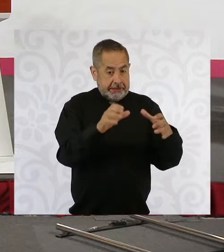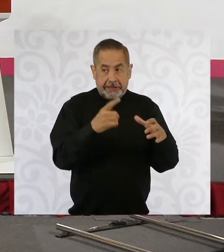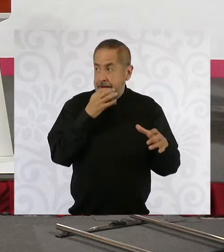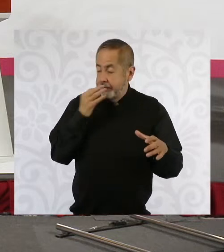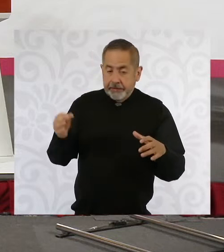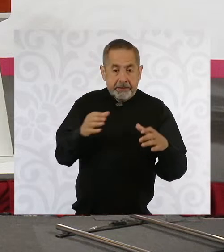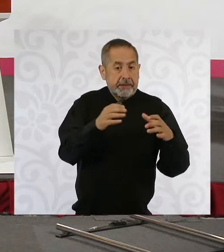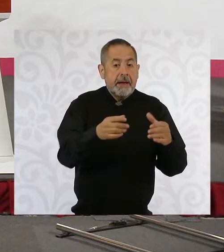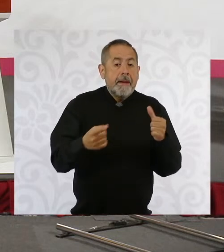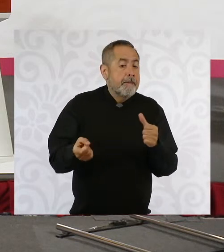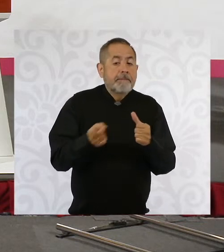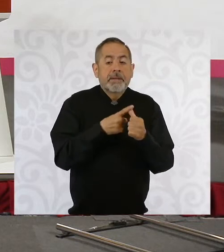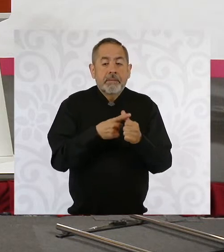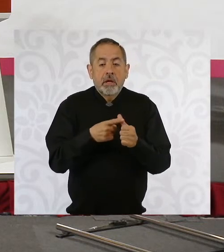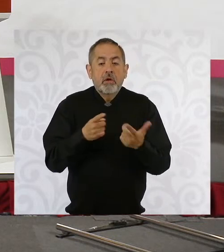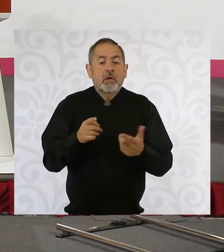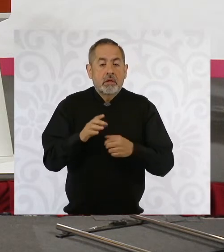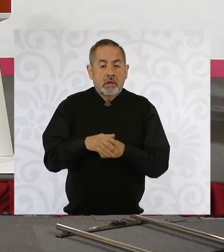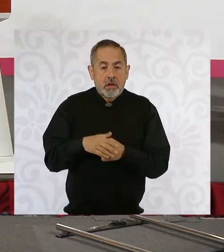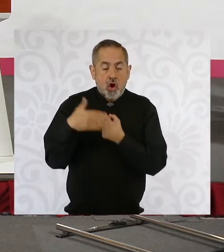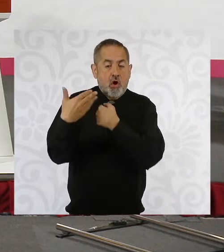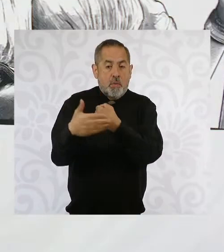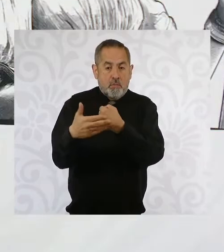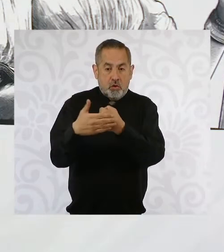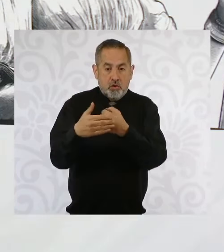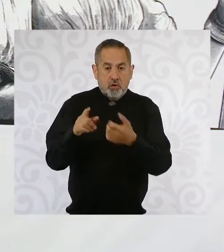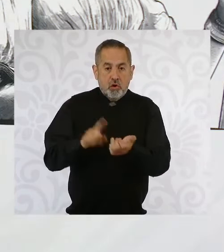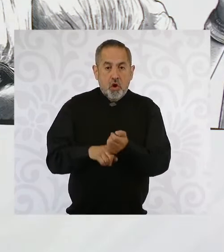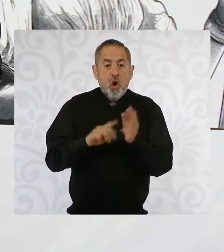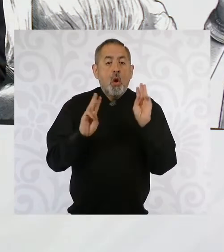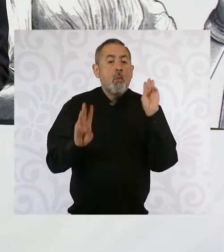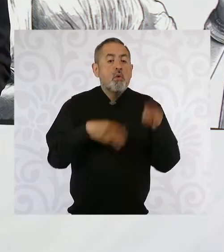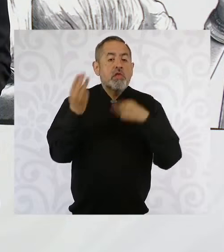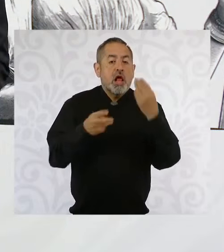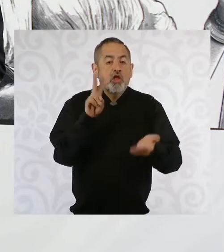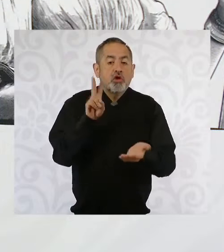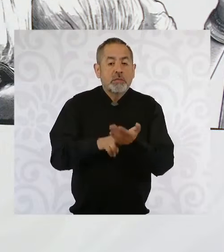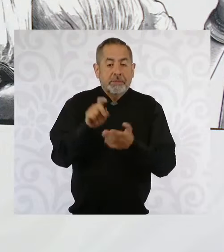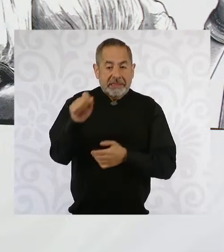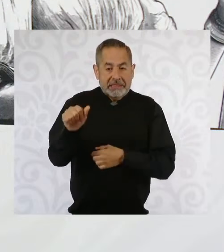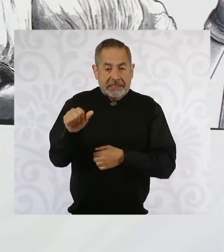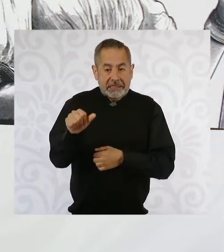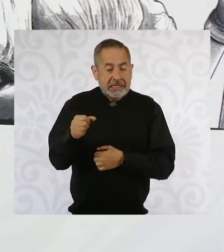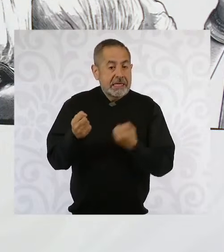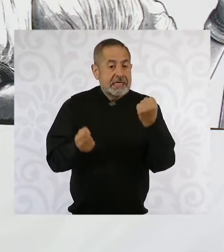que lleguemos al partido de inauguración del mundial de 2026 en el Estadio Azteca en uno